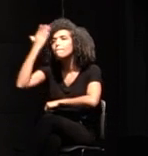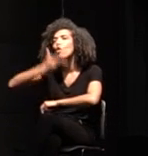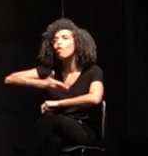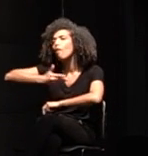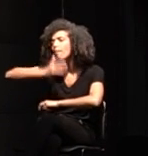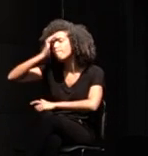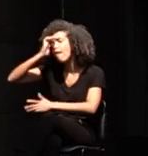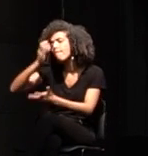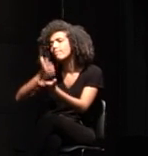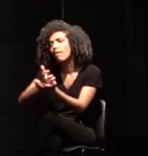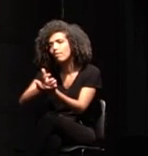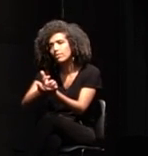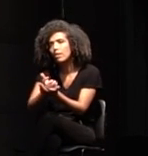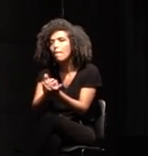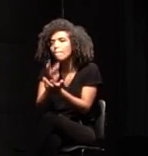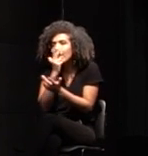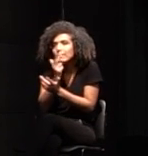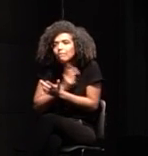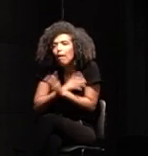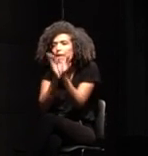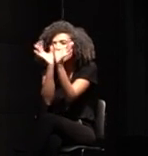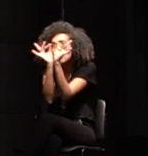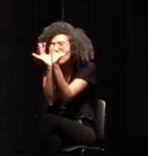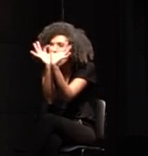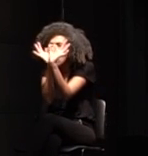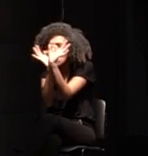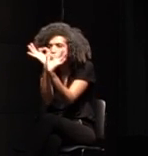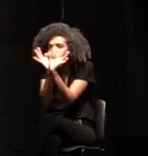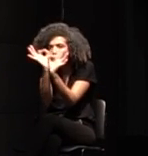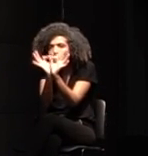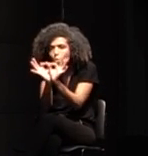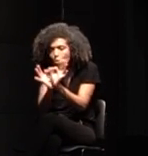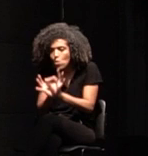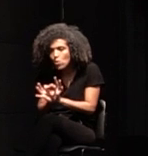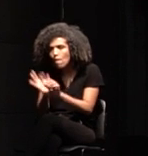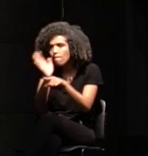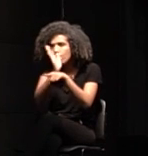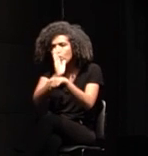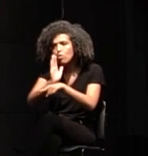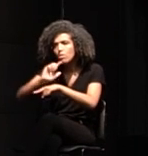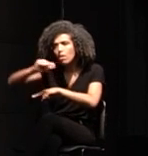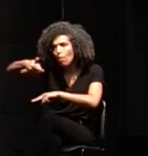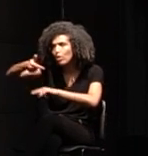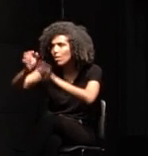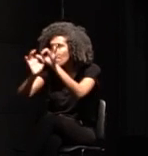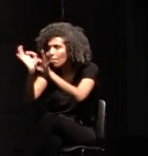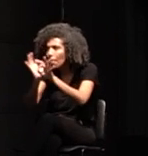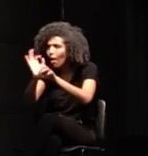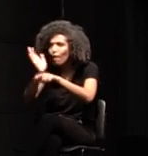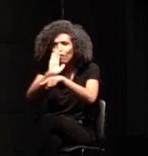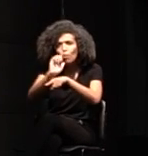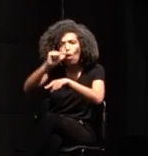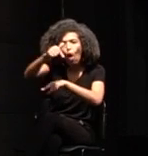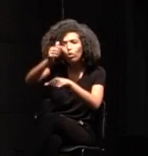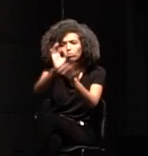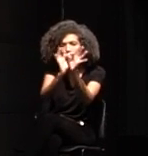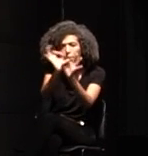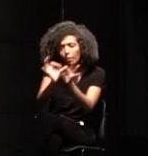e eles vão refinando sua tese filme após filme, e não acho isso um problema, muitos trabalhos interessantes